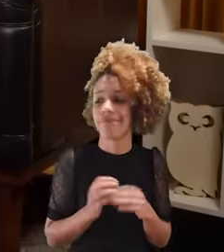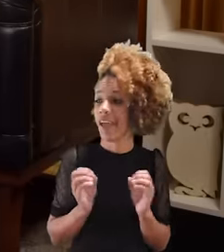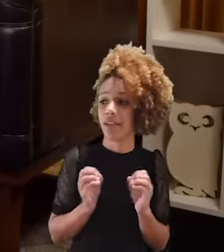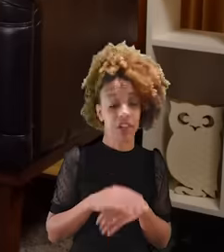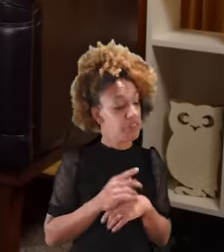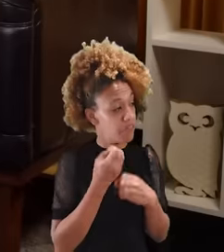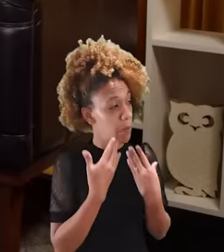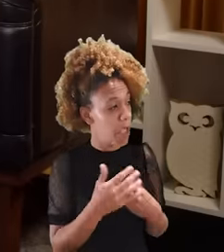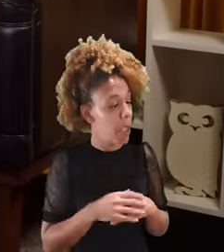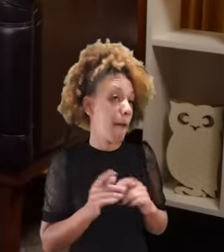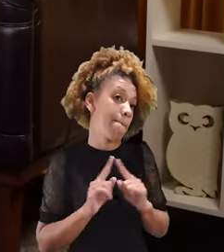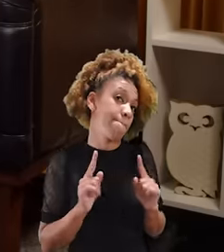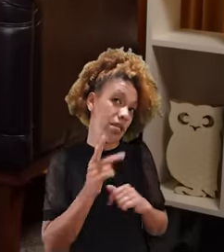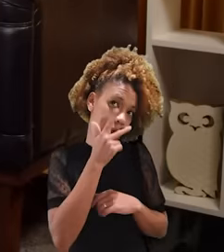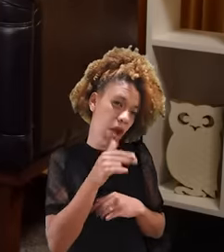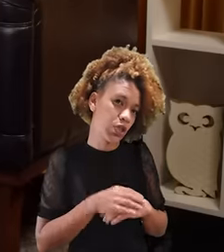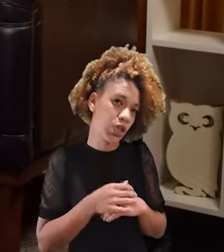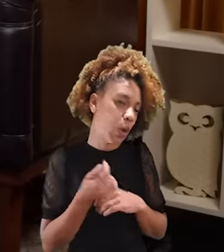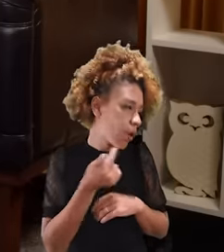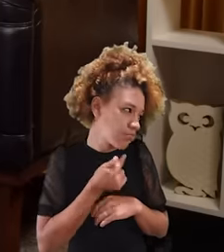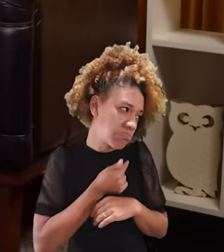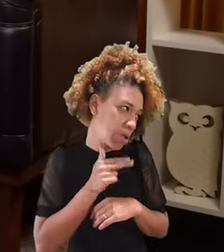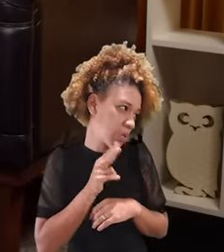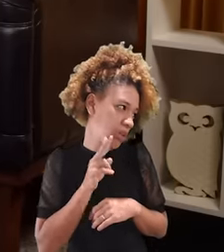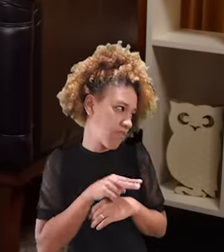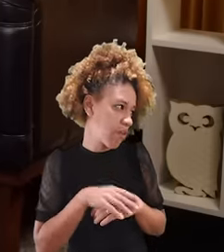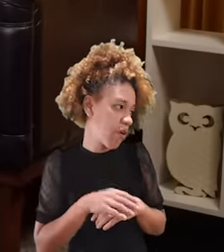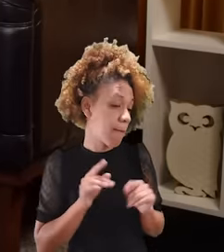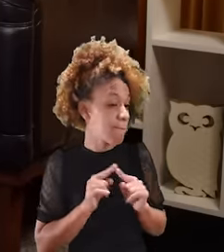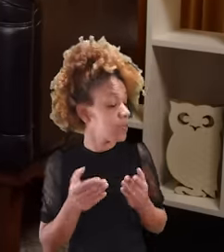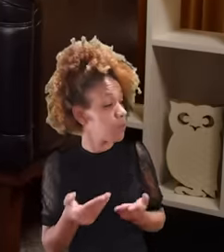você faria muito bem mas eu acho que um standup que eu nunca vi tá de uma pessoa Quantos anos